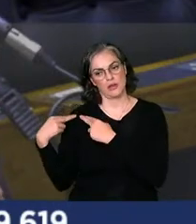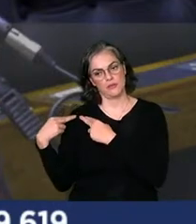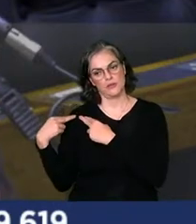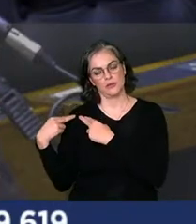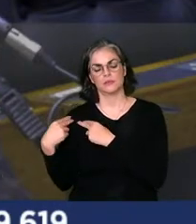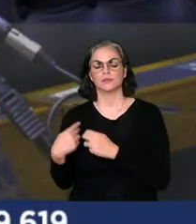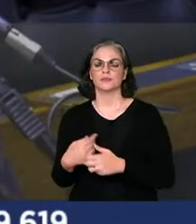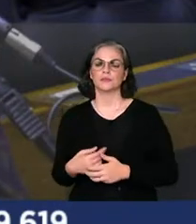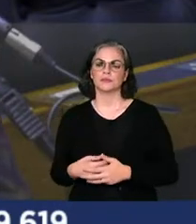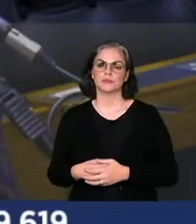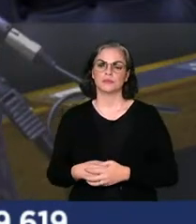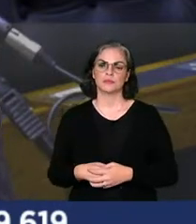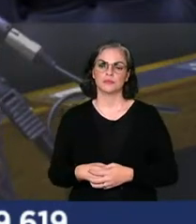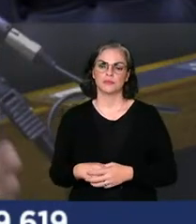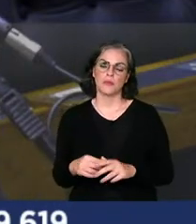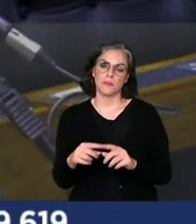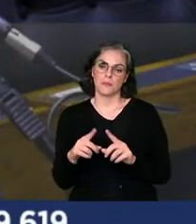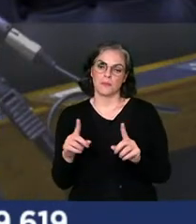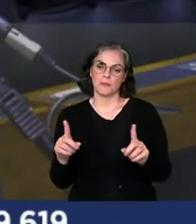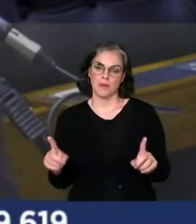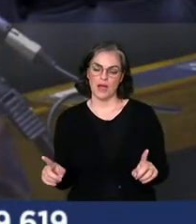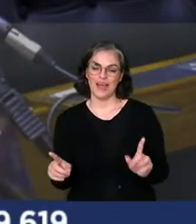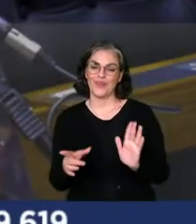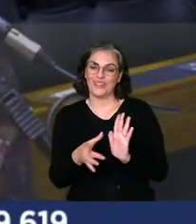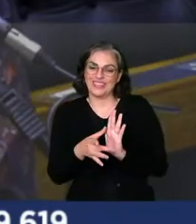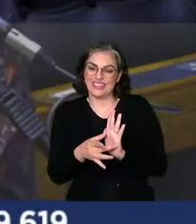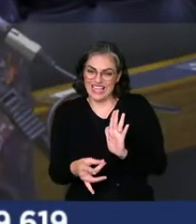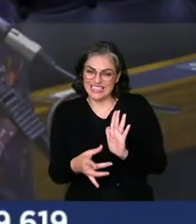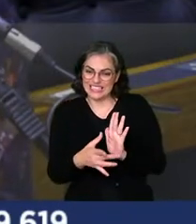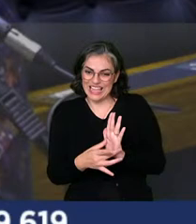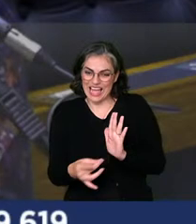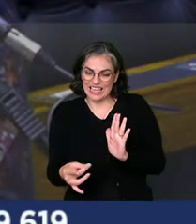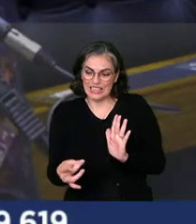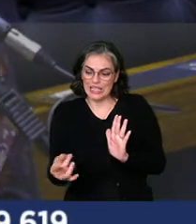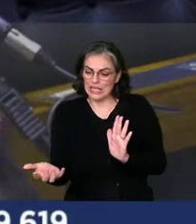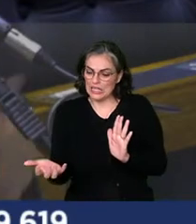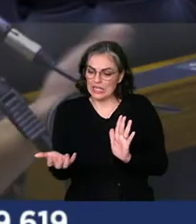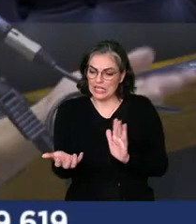QUE FARÁA LICENÇA PARA AS APOSTAS EM CAVALO E O DESTAQUE